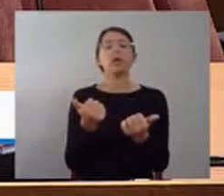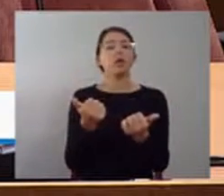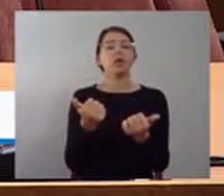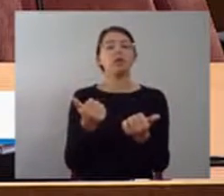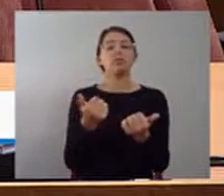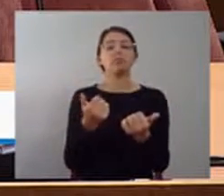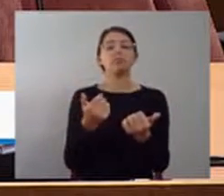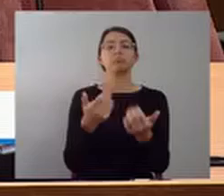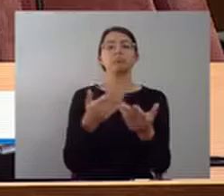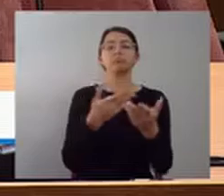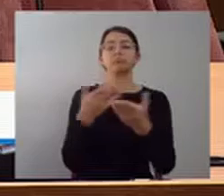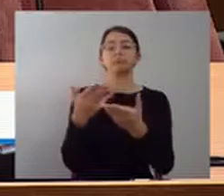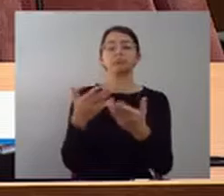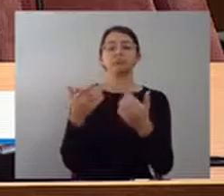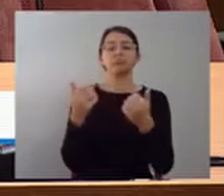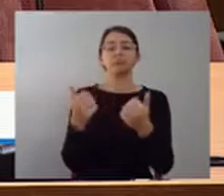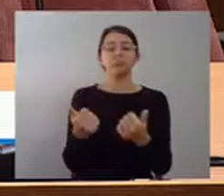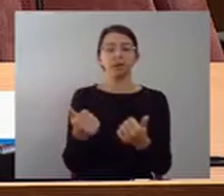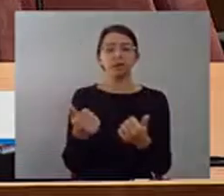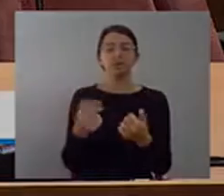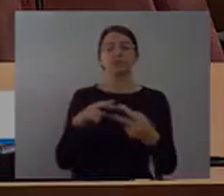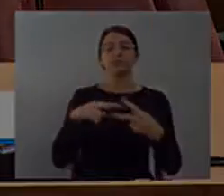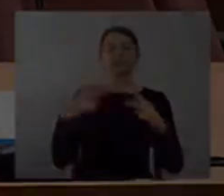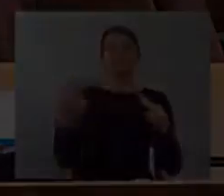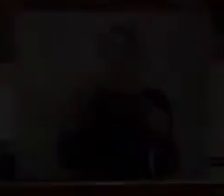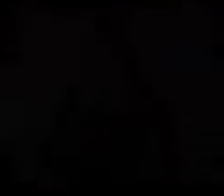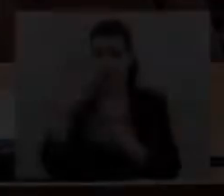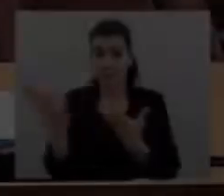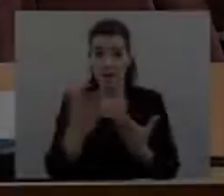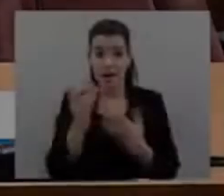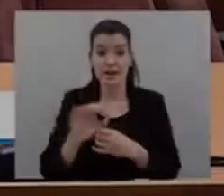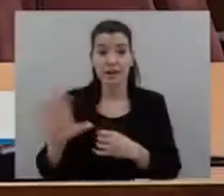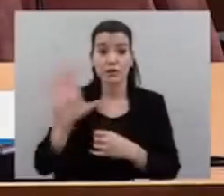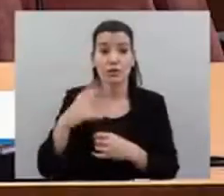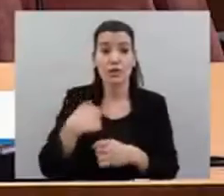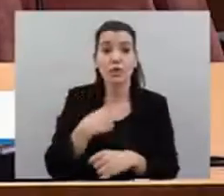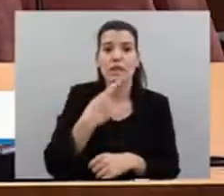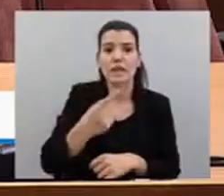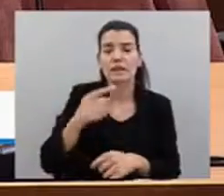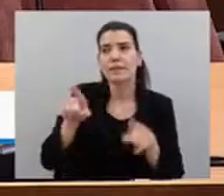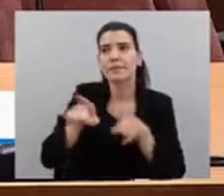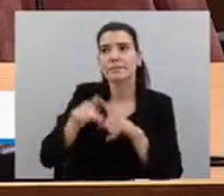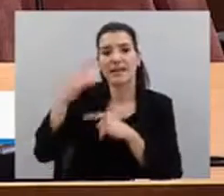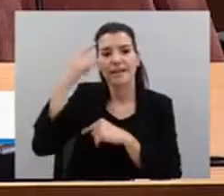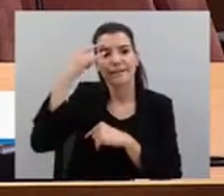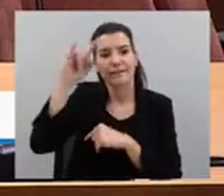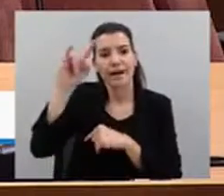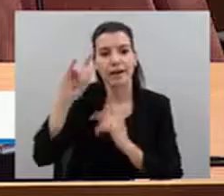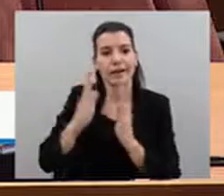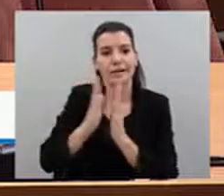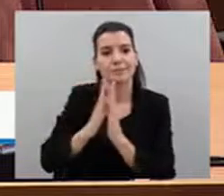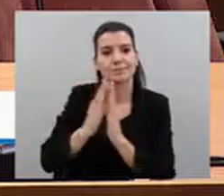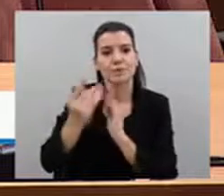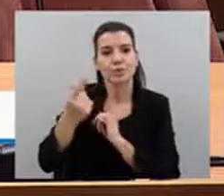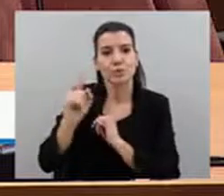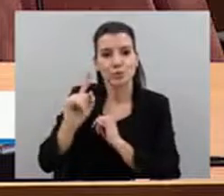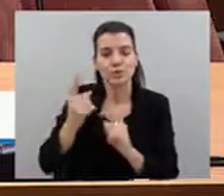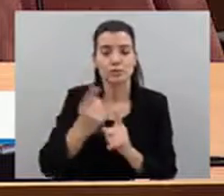de facto entendi que devia haver naquela circunstância. Sobre a Reserva